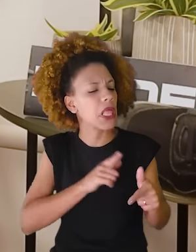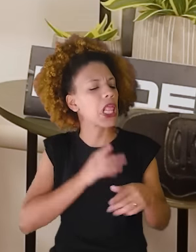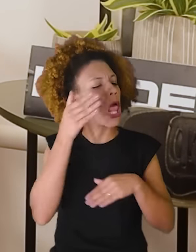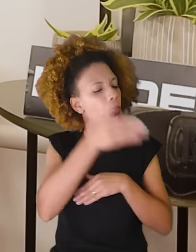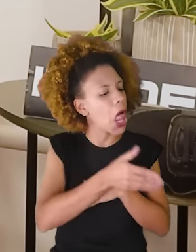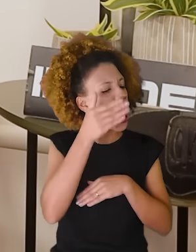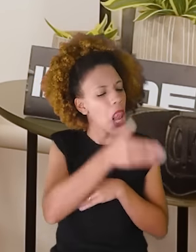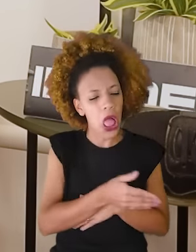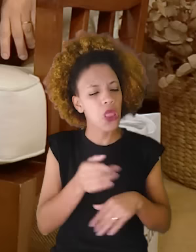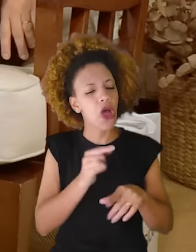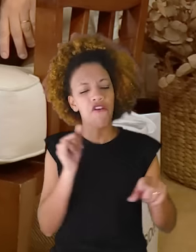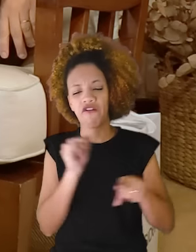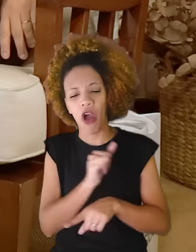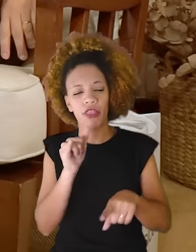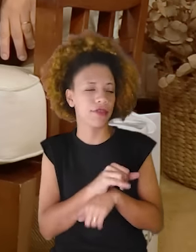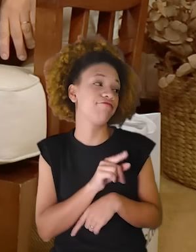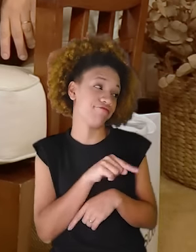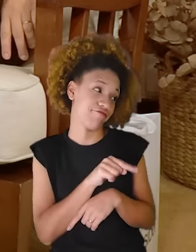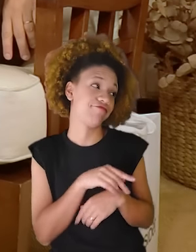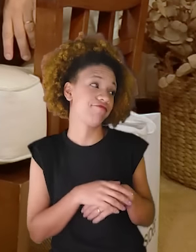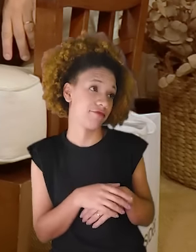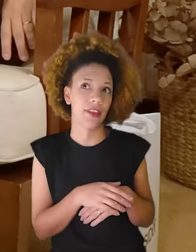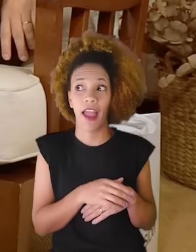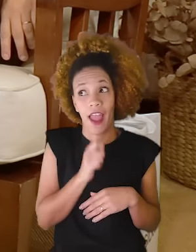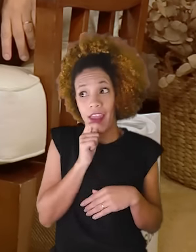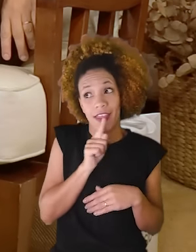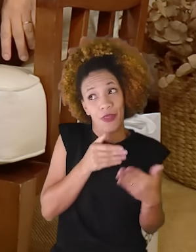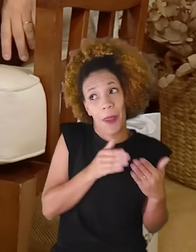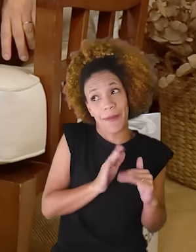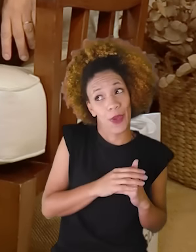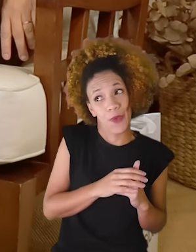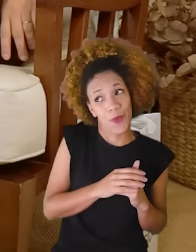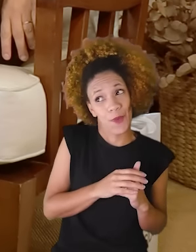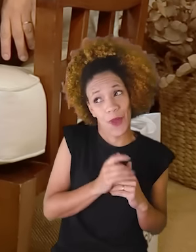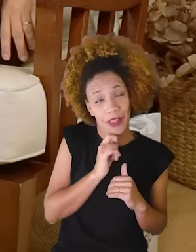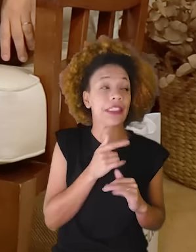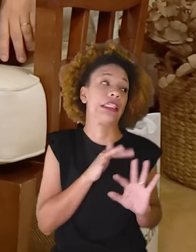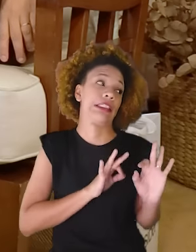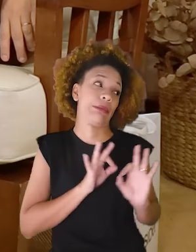todo dia is eu falei cara isso aí a gente é o cara que nem abriu ainda nem abriu ainda é se prepara